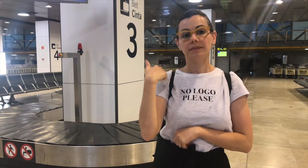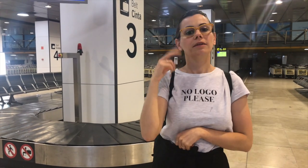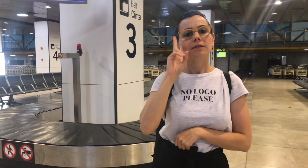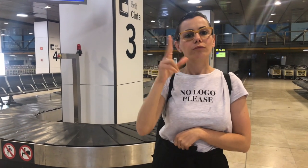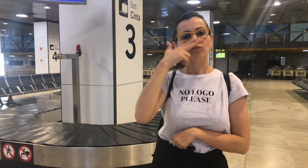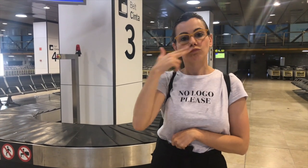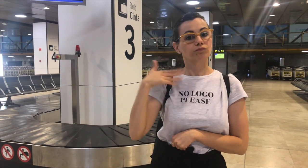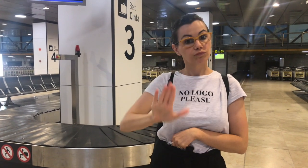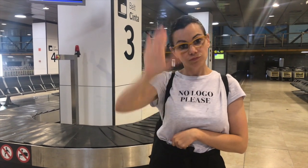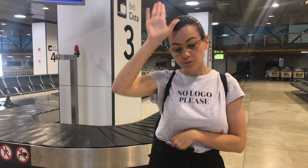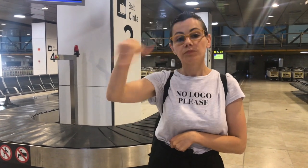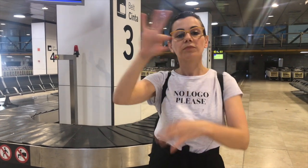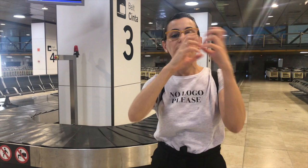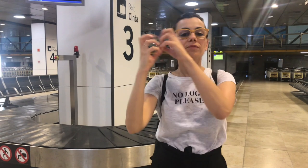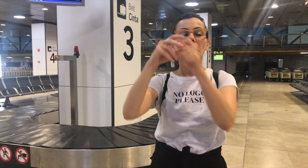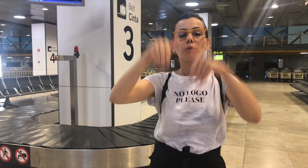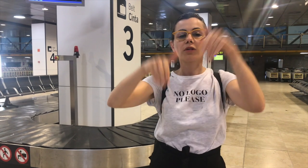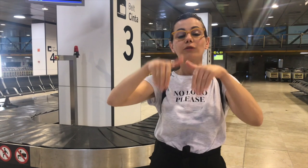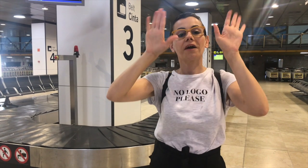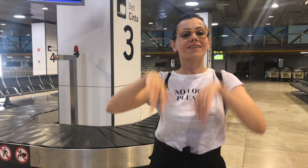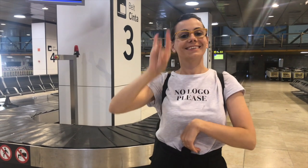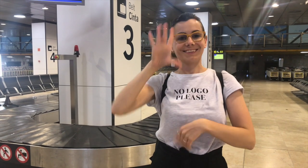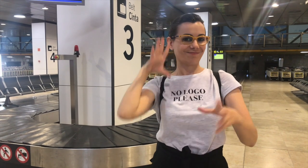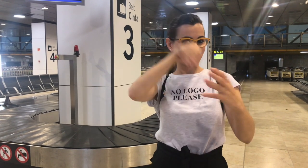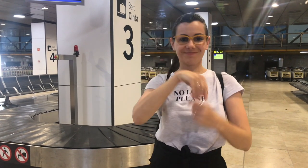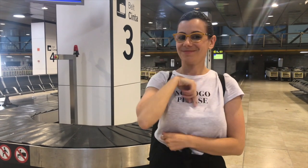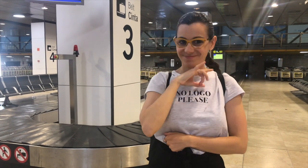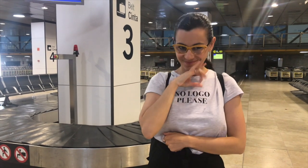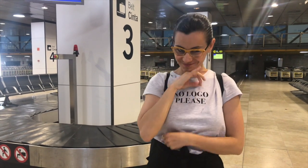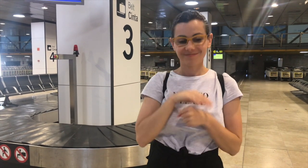me pustulé como candidata, y tras la correspondiente votación resulté satisfactoriamente elegida.